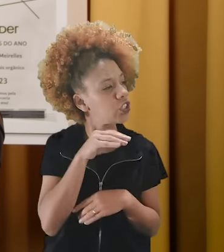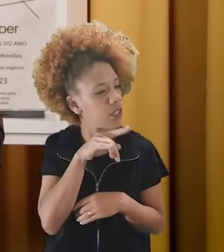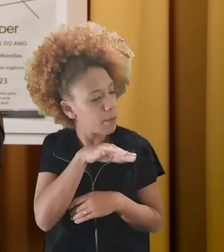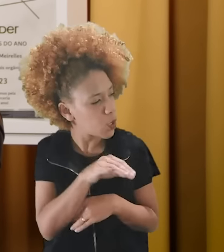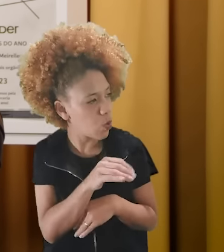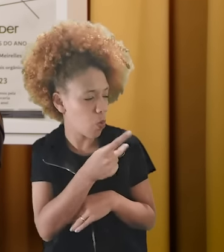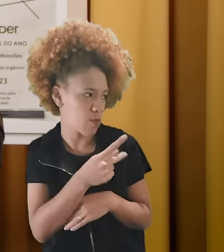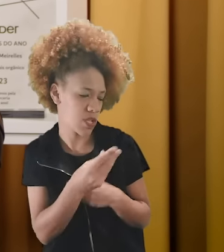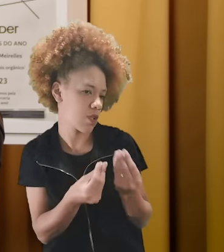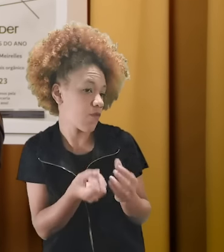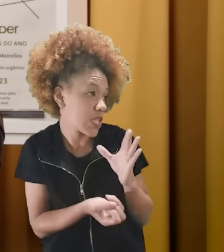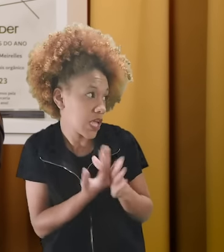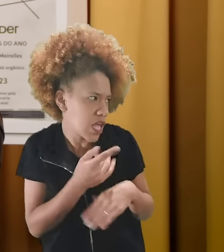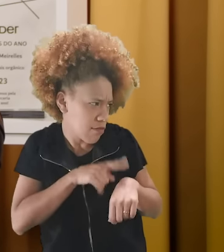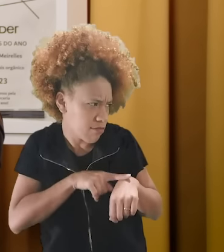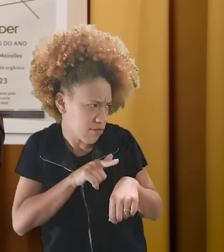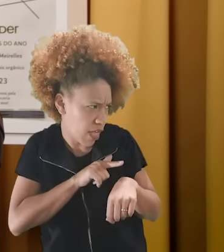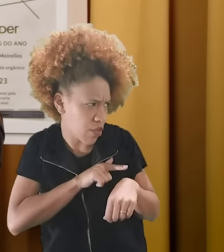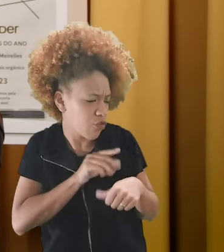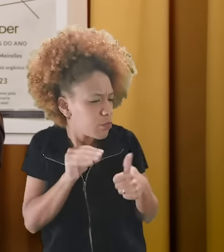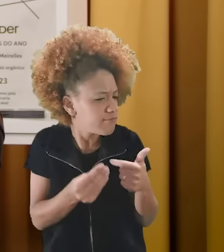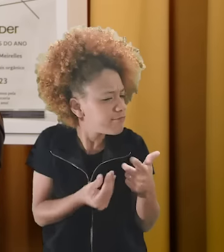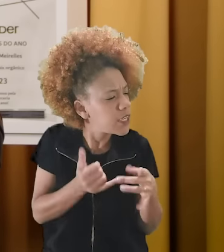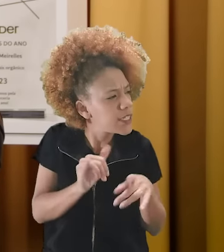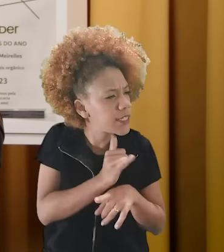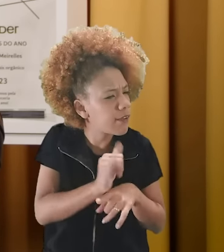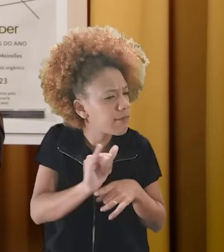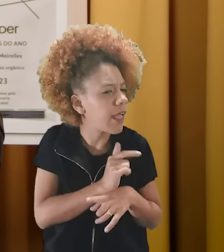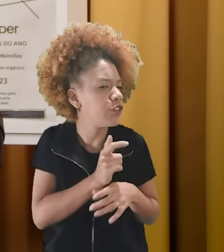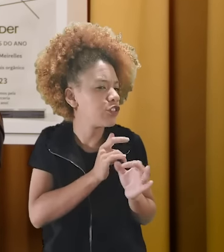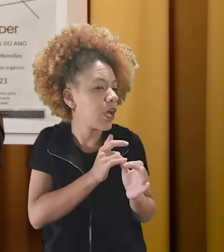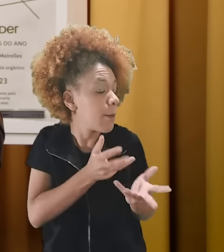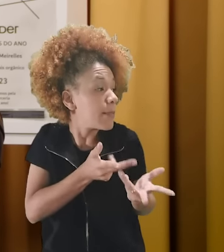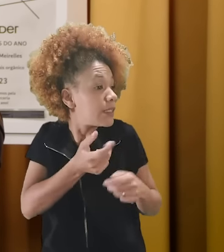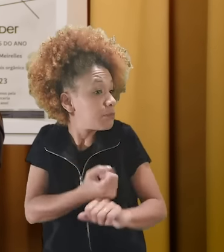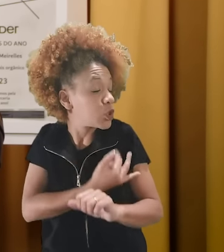o seu você cria elementos dá tempo de você criar essa narrativa essa história toda ou é um outro